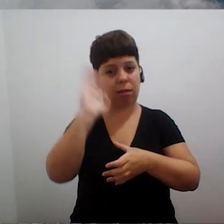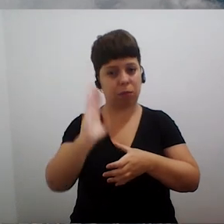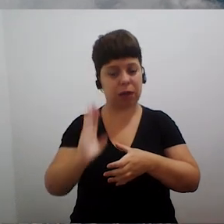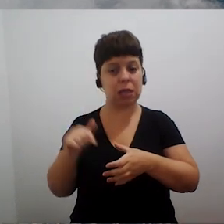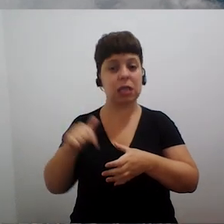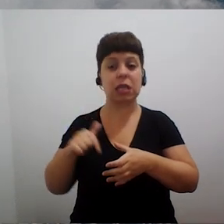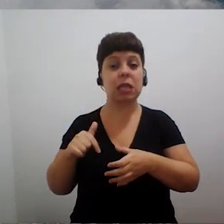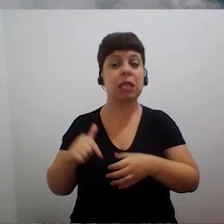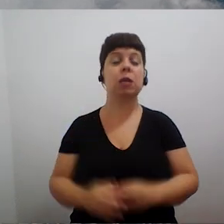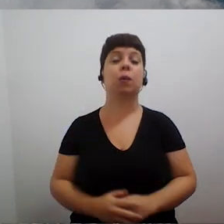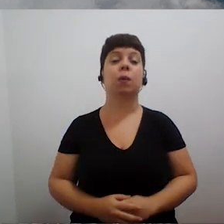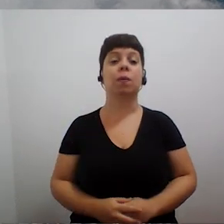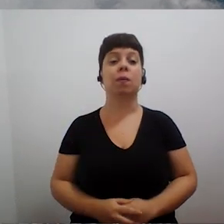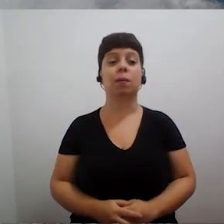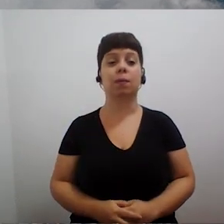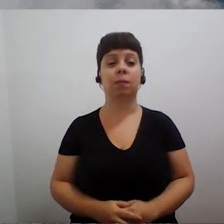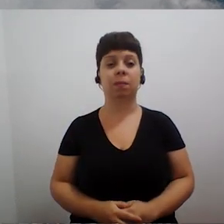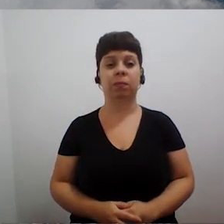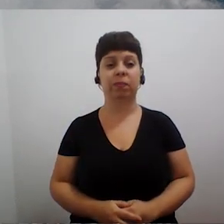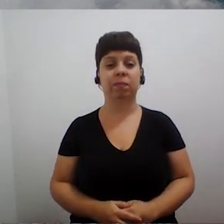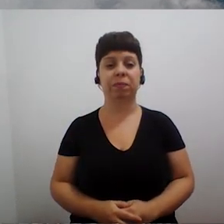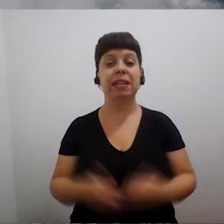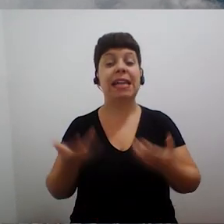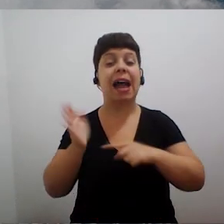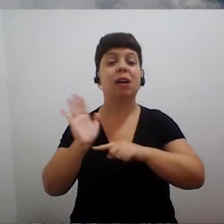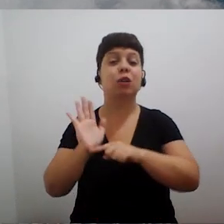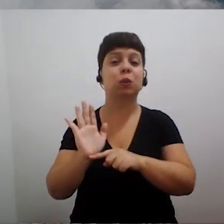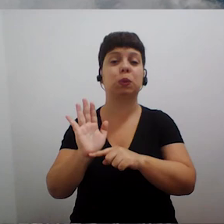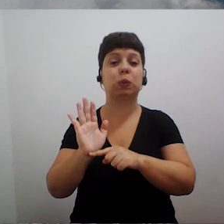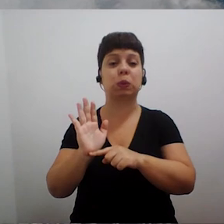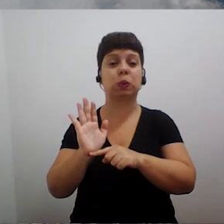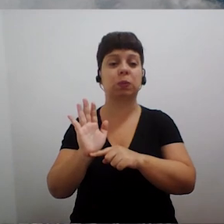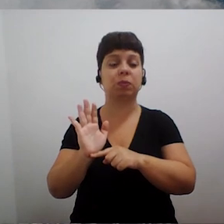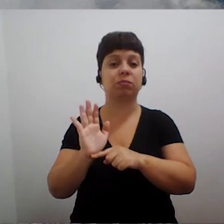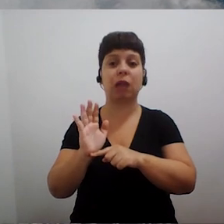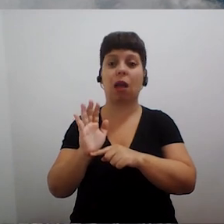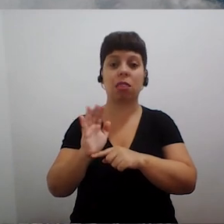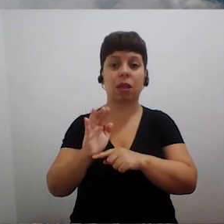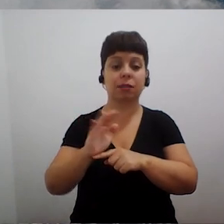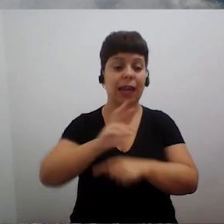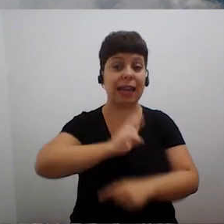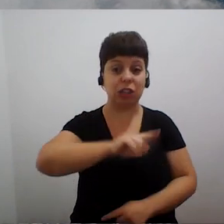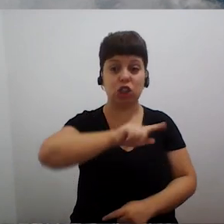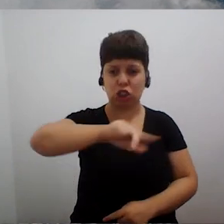ajudar a contribuir para que essas diferentes tradições,